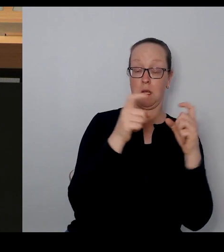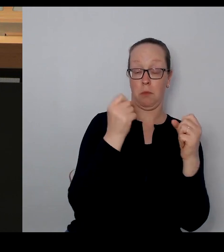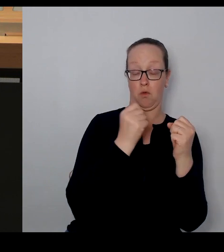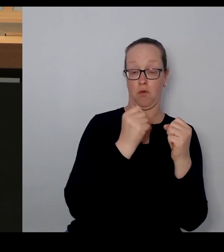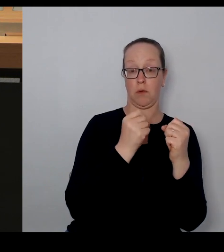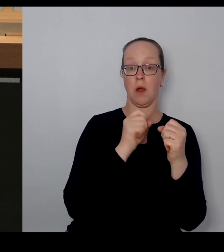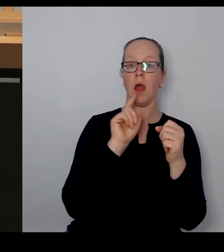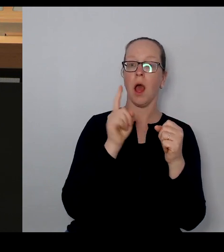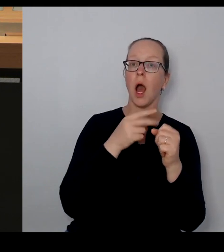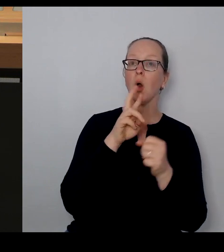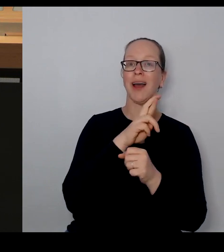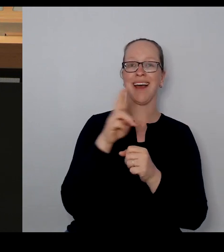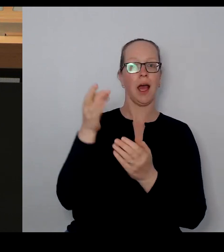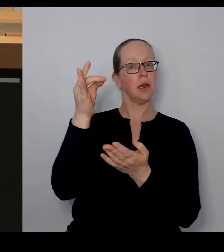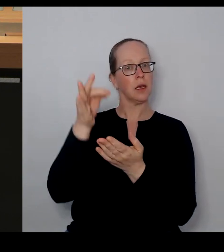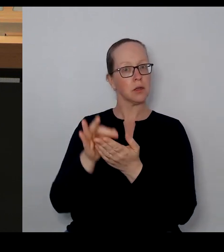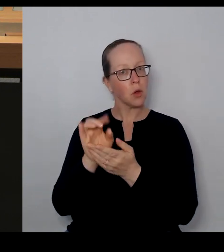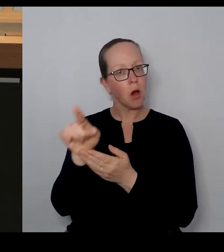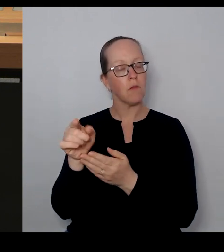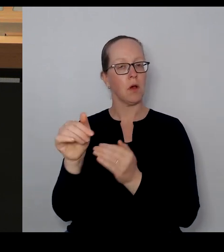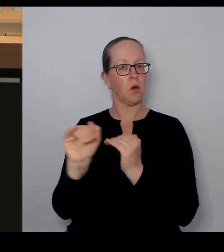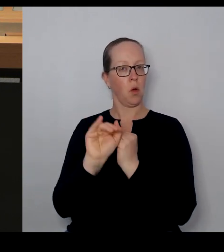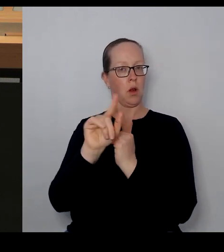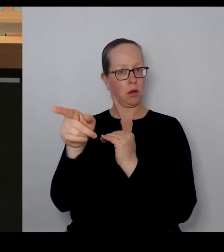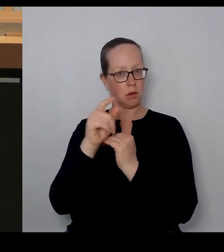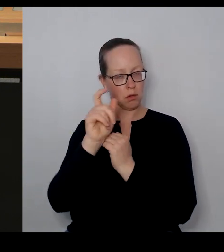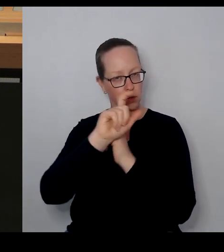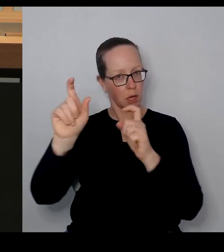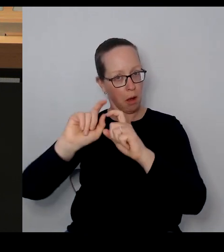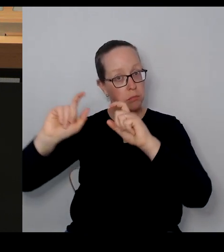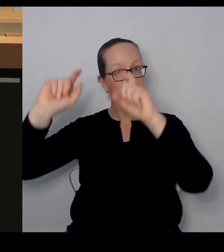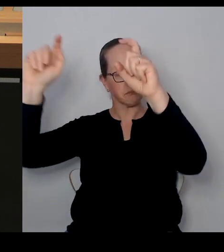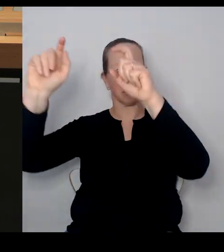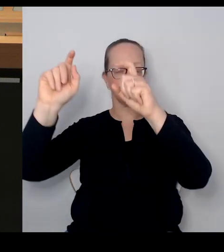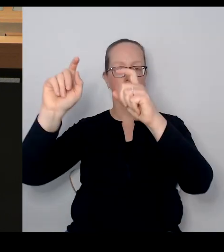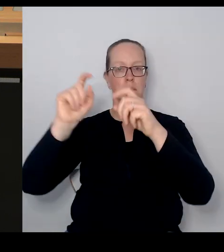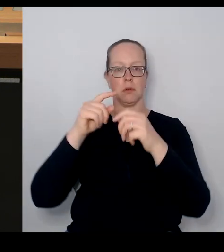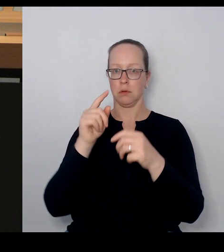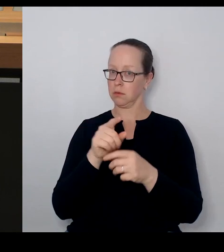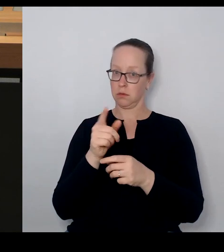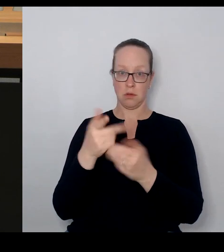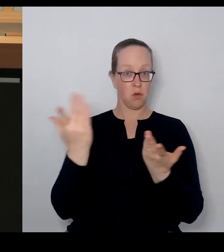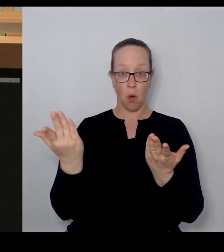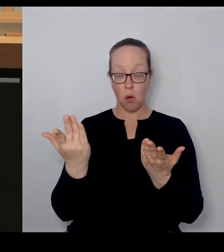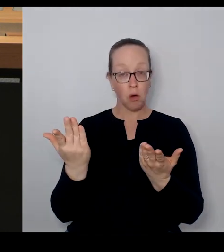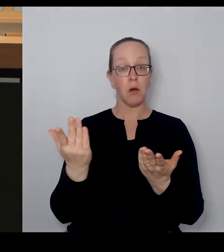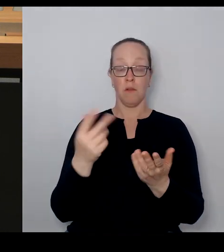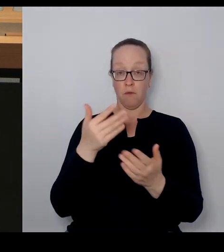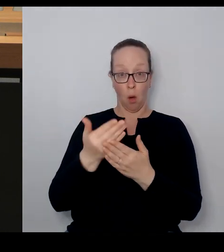Da haben sie eben nicht geliefert. Sie haben den Menschen Versprechungen gemacht, sie haben Angst gemacht und sie haben sich um das Thema Grundwassermanagement